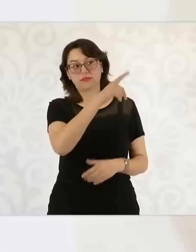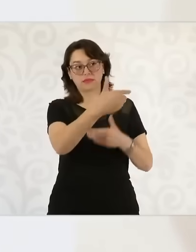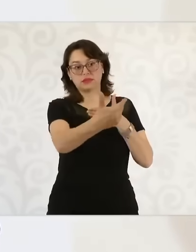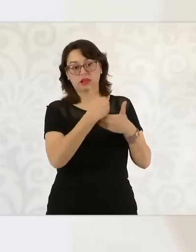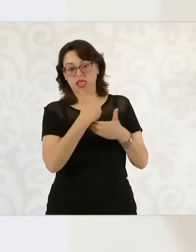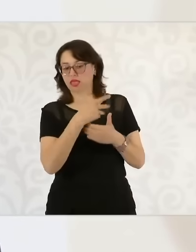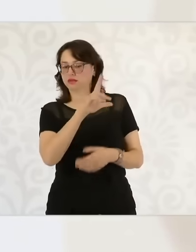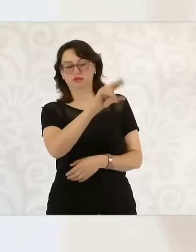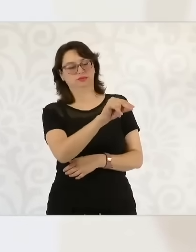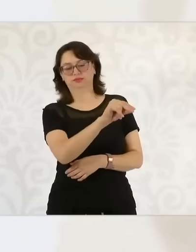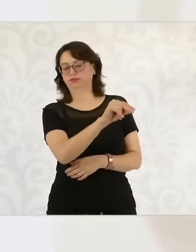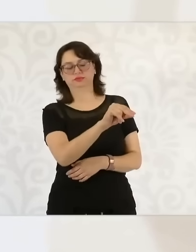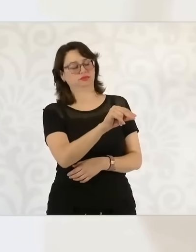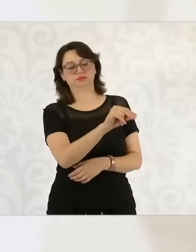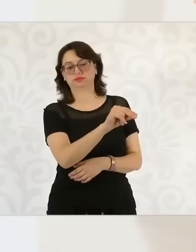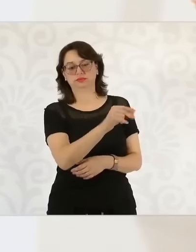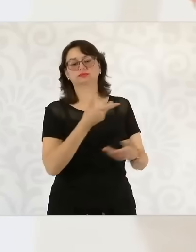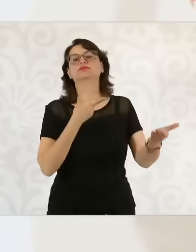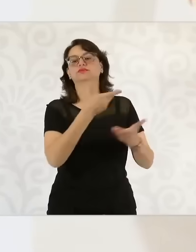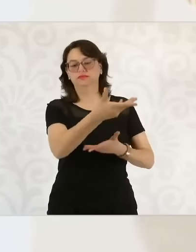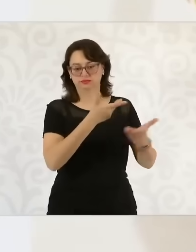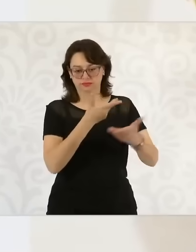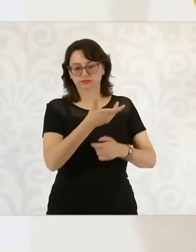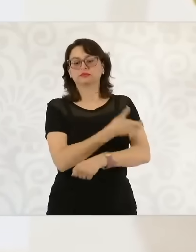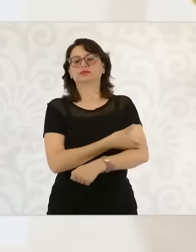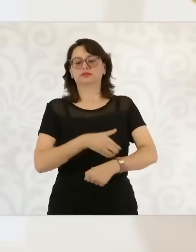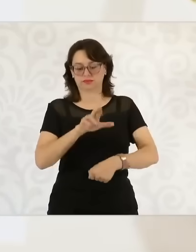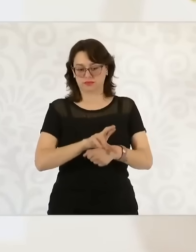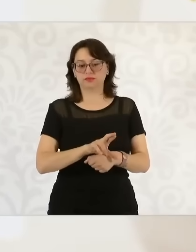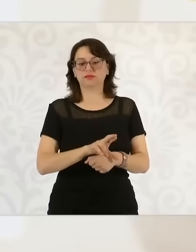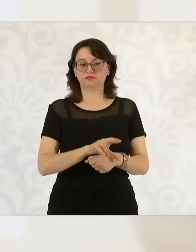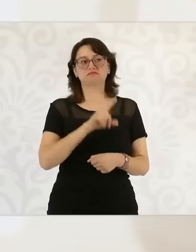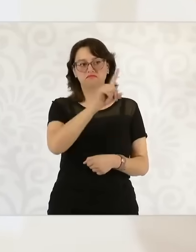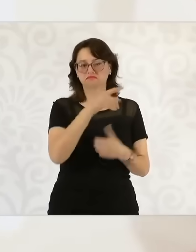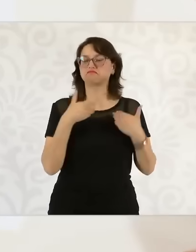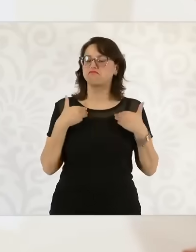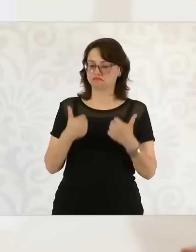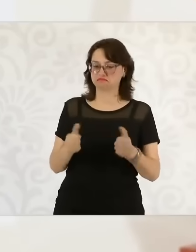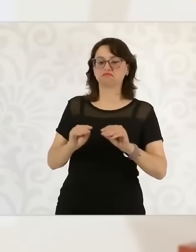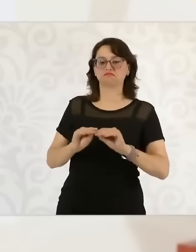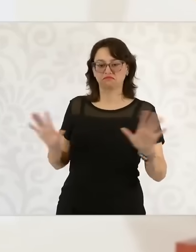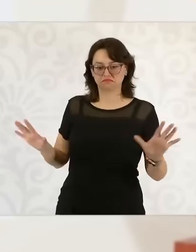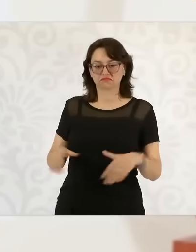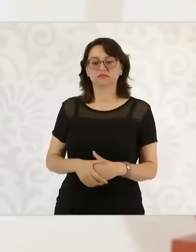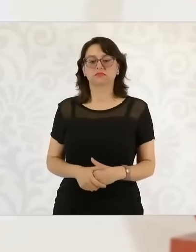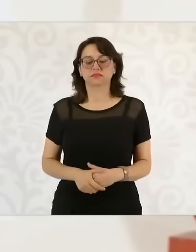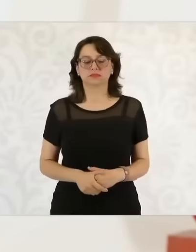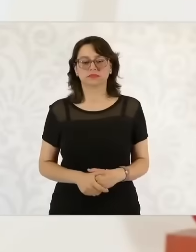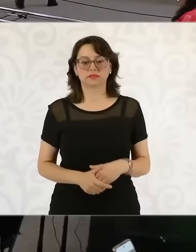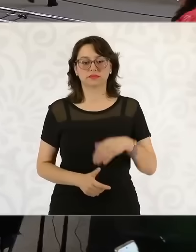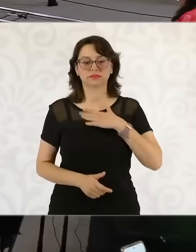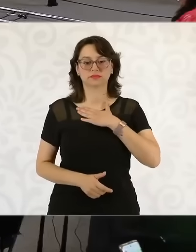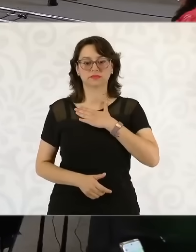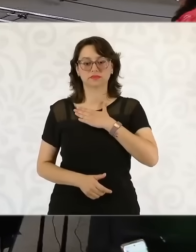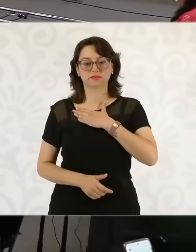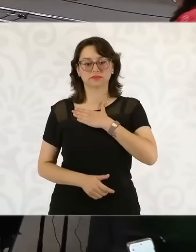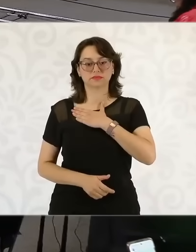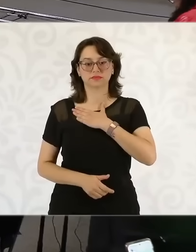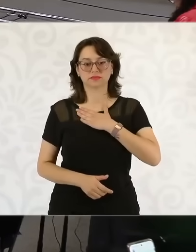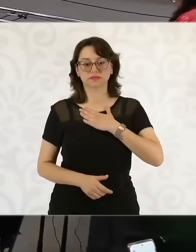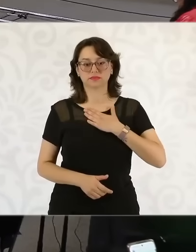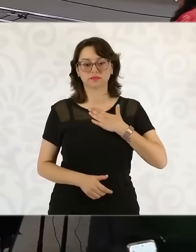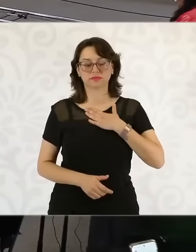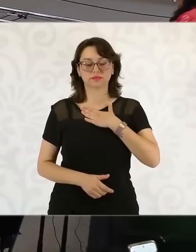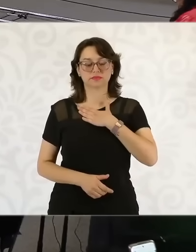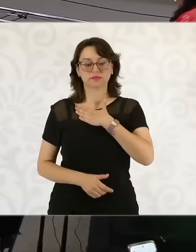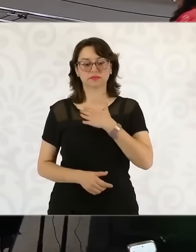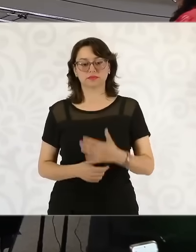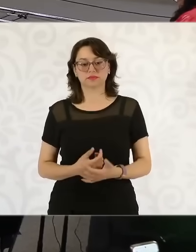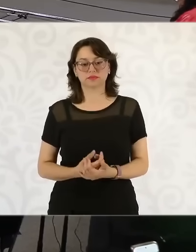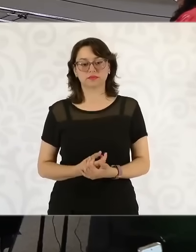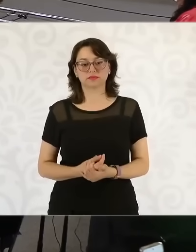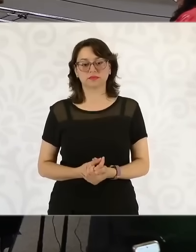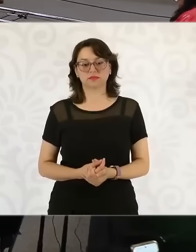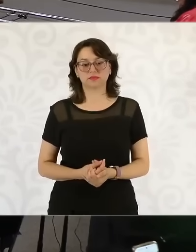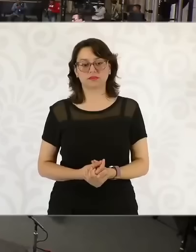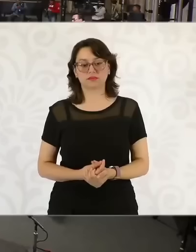México eso no colaboración y coordinación y le ha quedado claro al gobierno de Estados Unidos